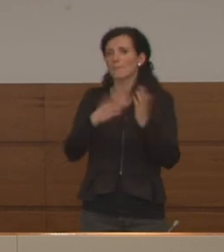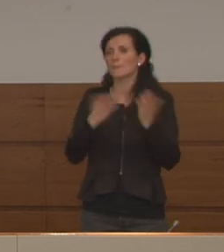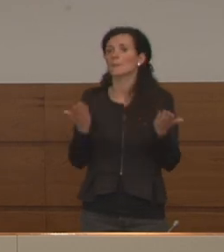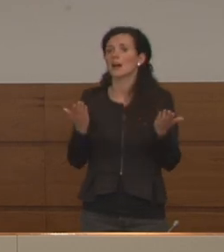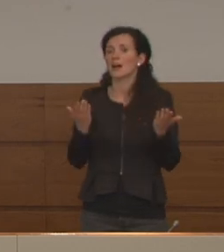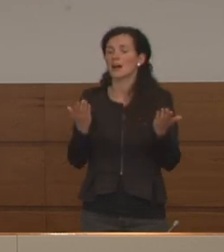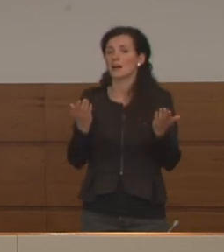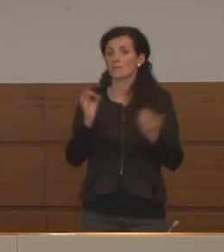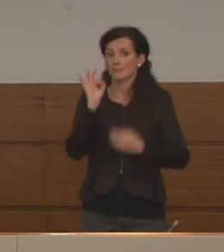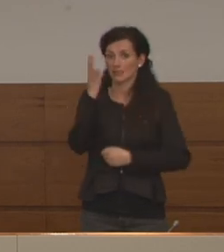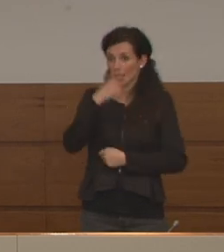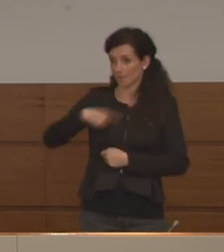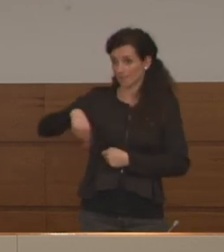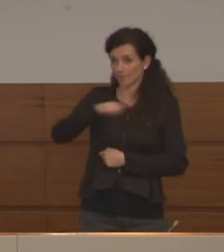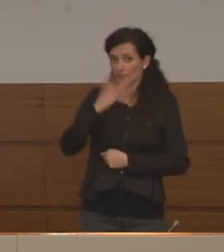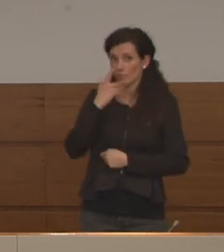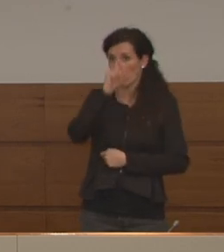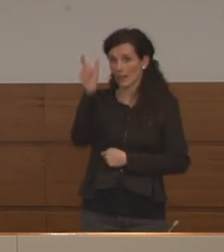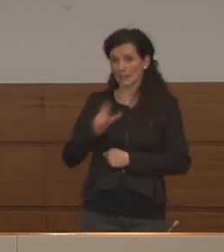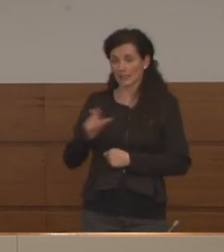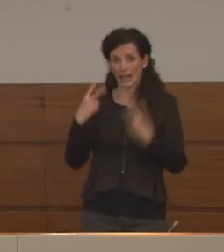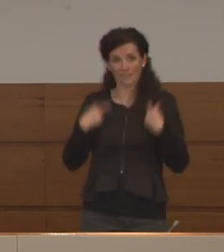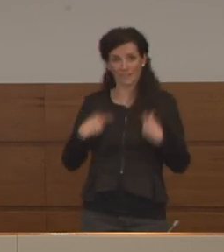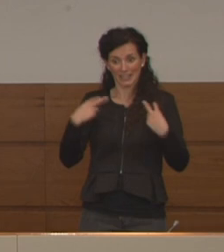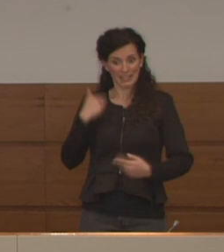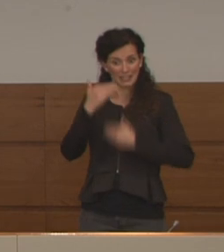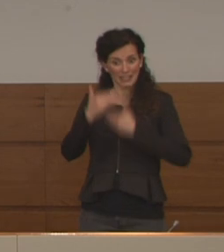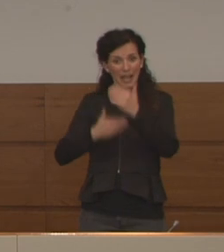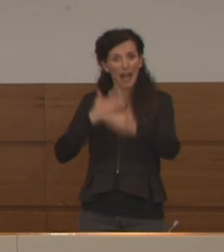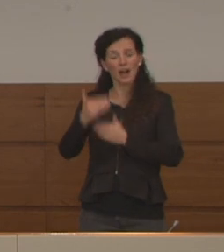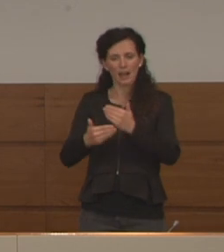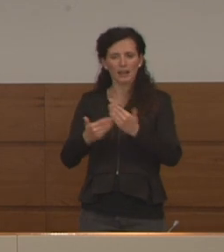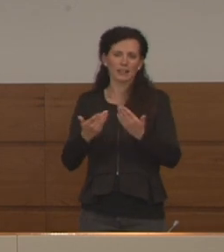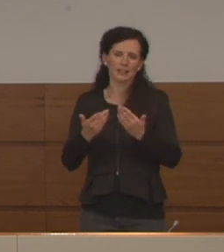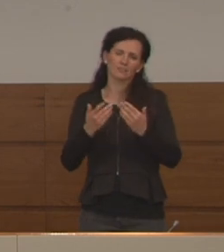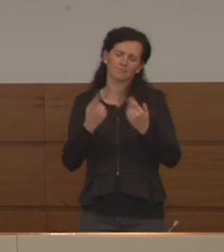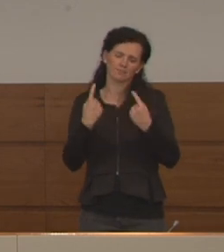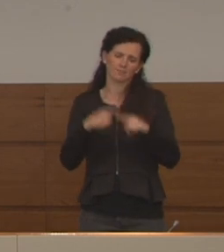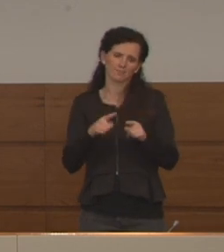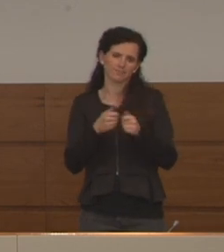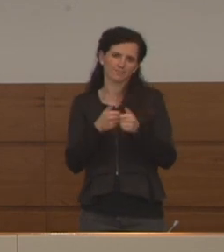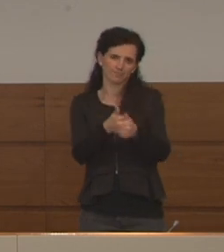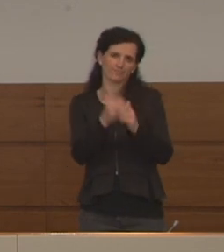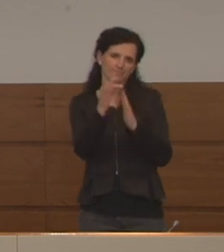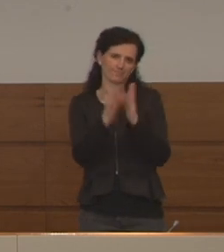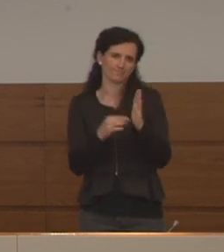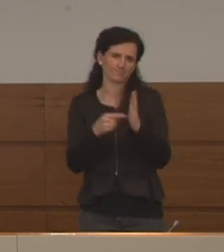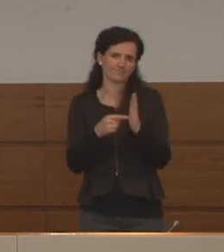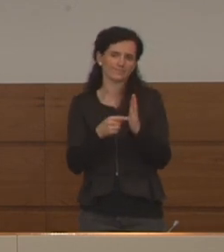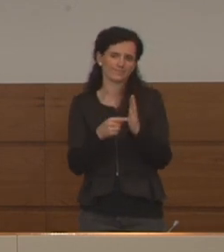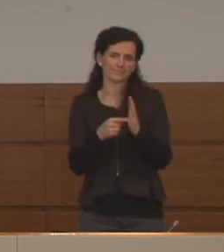vogliamo mantenere il paese vitale, almeno a questi livelli. Ripeto. Probabilmente anche un po' più